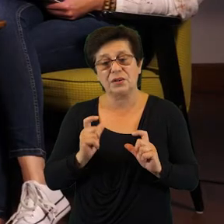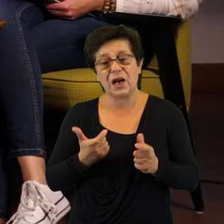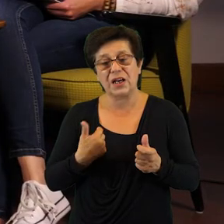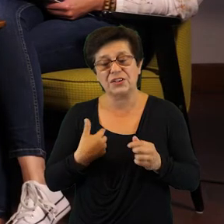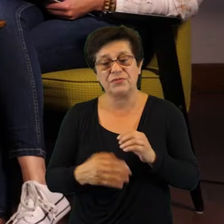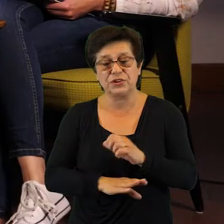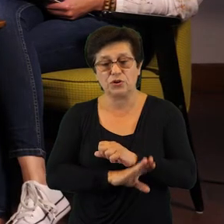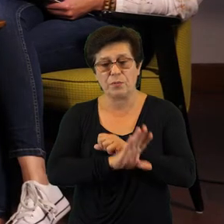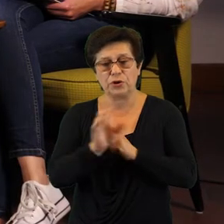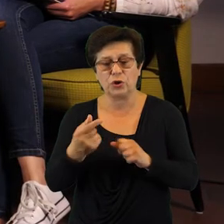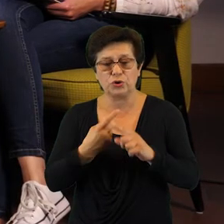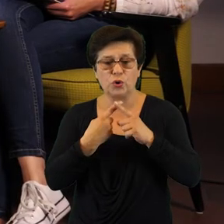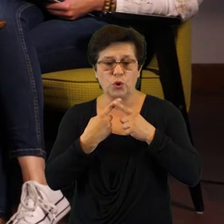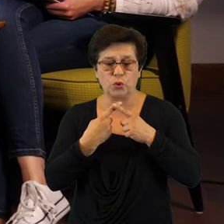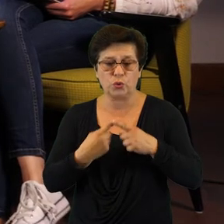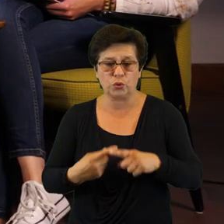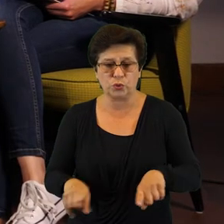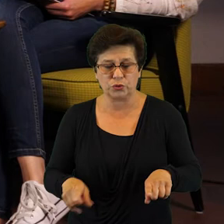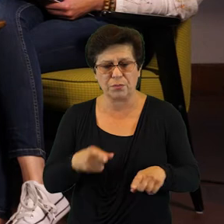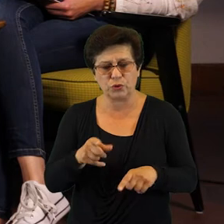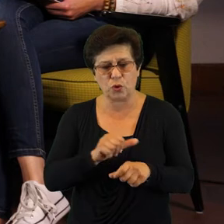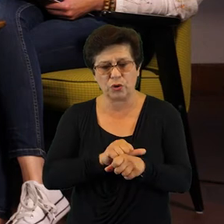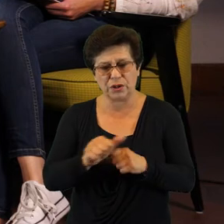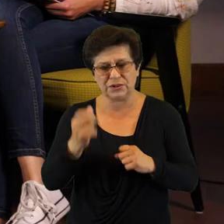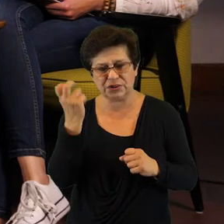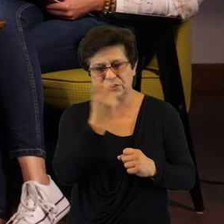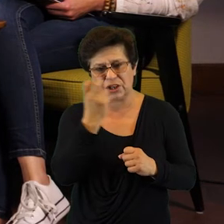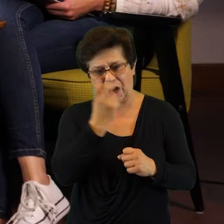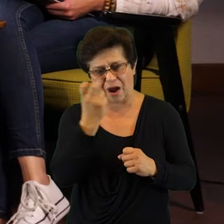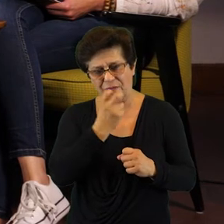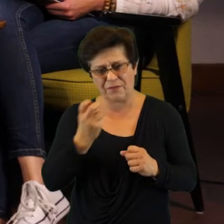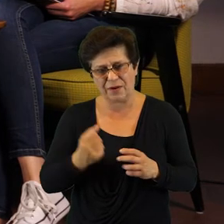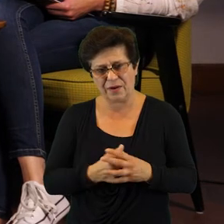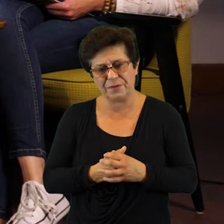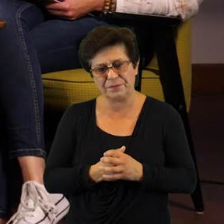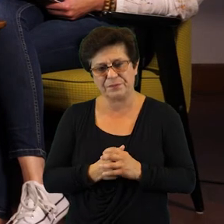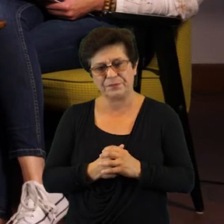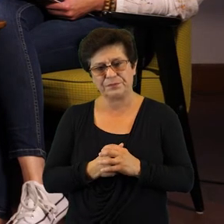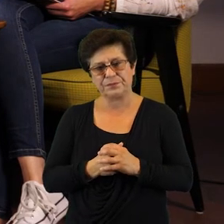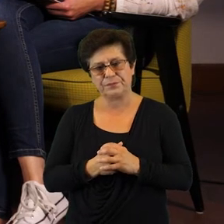Krótko, bo to jest bardzo ciekawe i może nie tyle skomplikowane, ale długo by opowiadać.